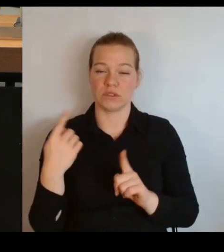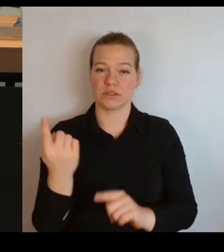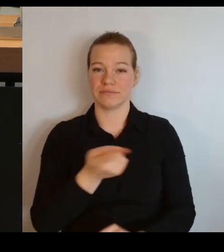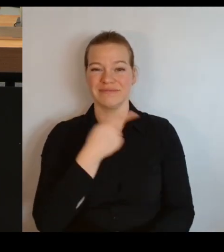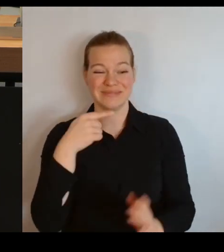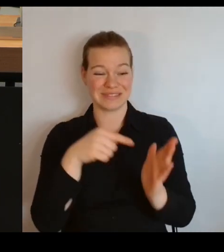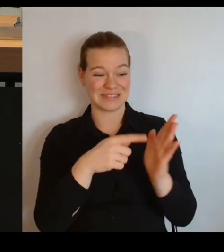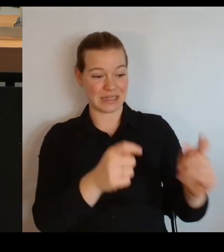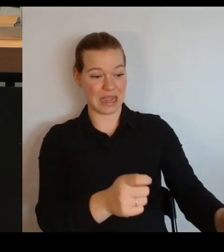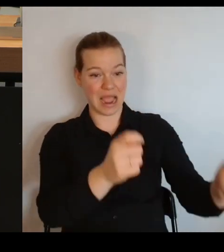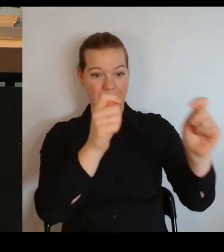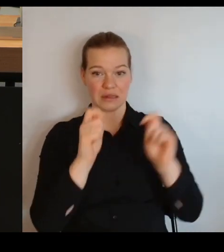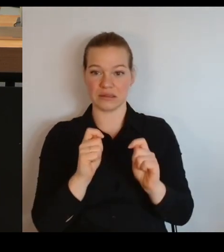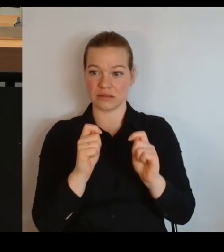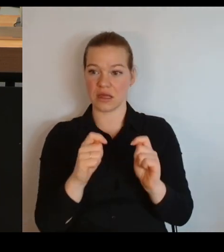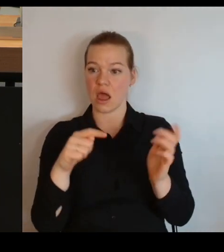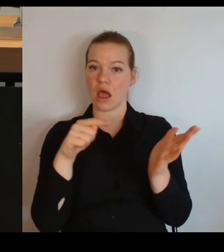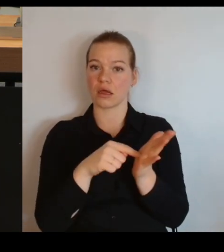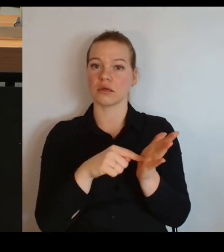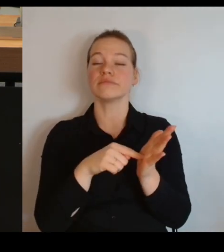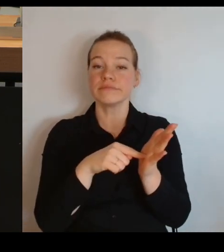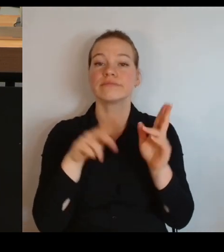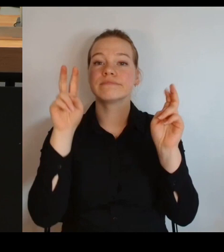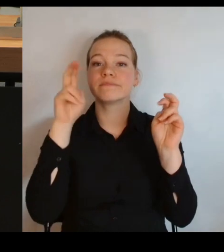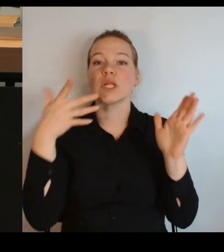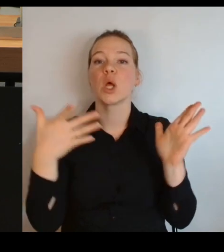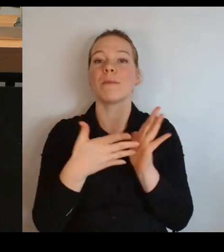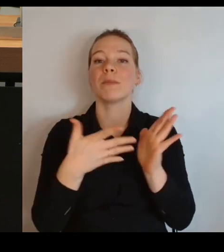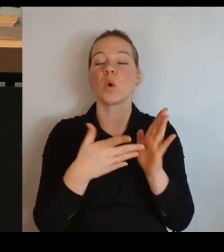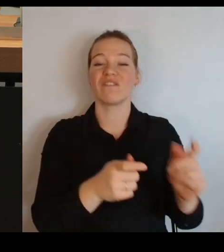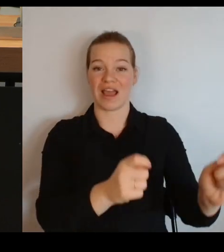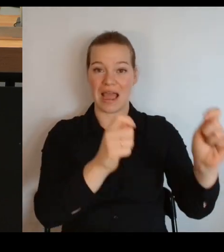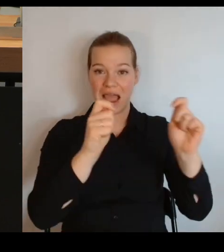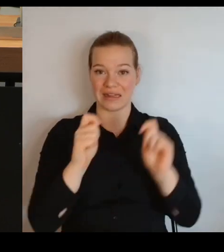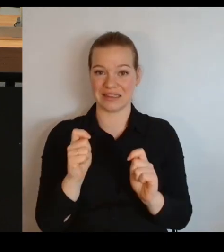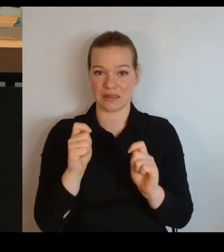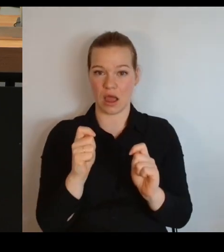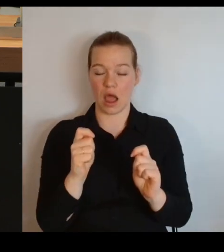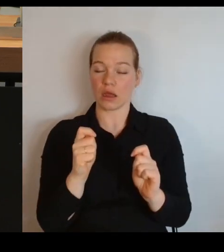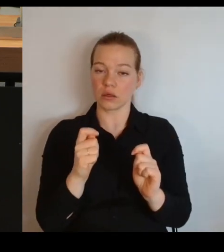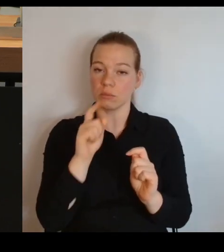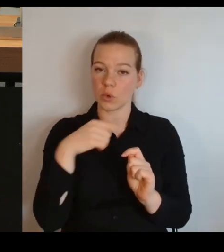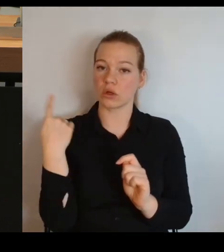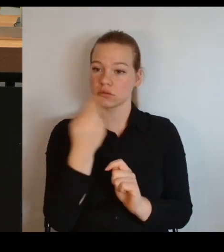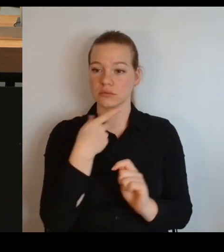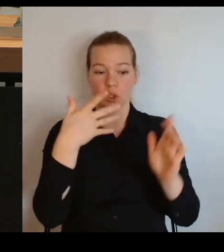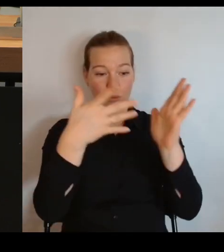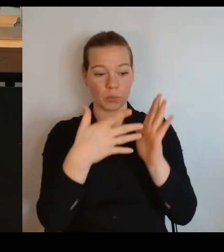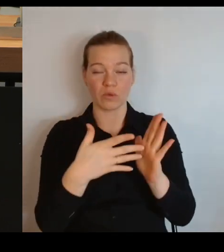schaut, ob man sozusagen die Wasserbetriebe damit beauftragt, ein stärkerer Dienstleister Akteur in dem